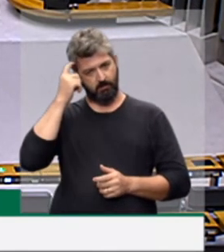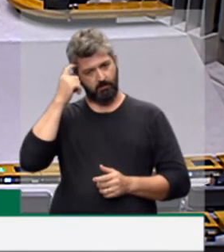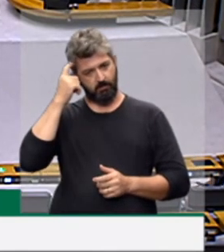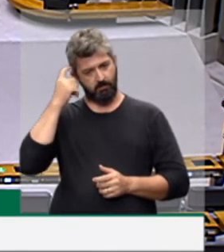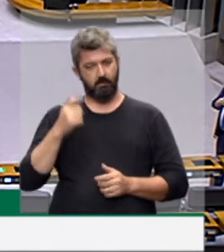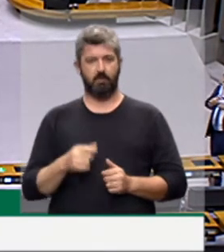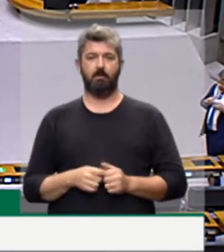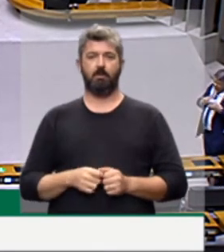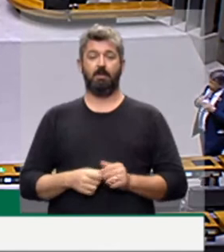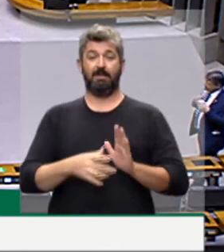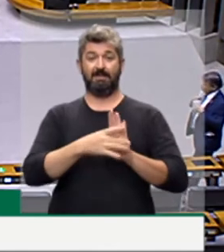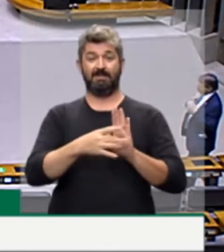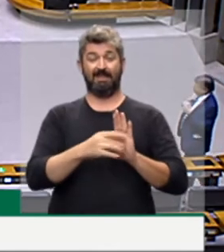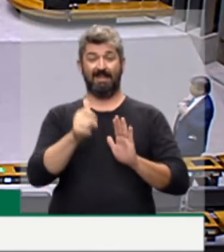DEPUTADO KIM KATAGUIRI PARA ENCAMINHAR VOTO CONTRÁRIO